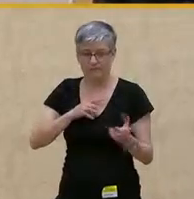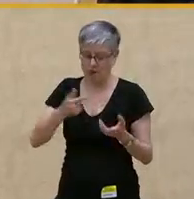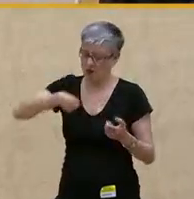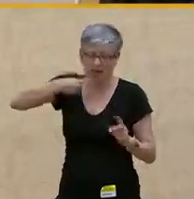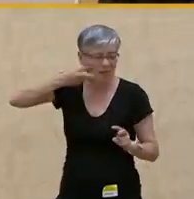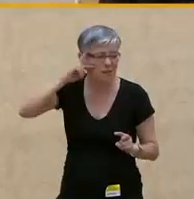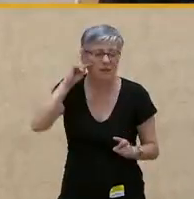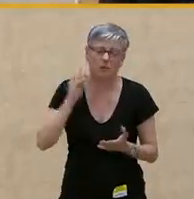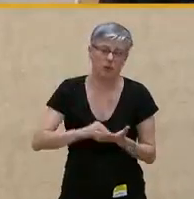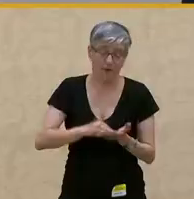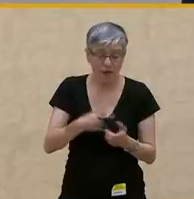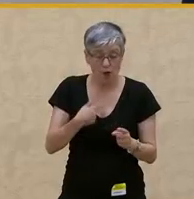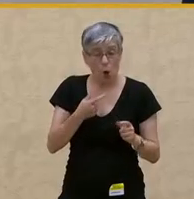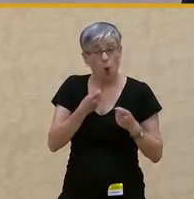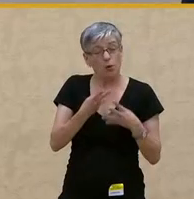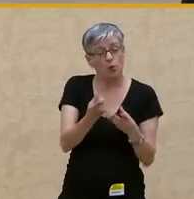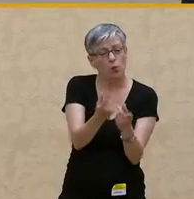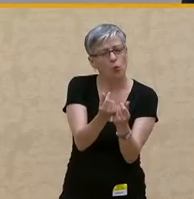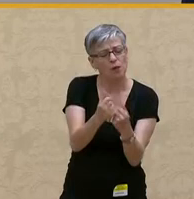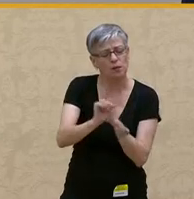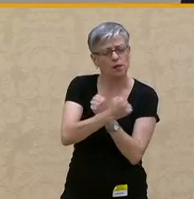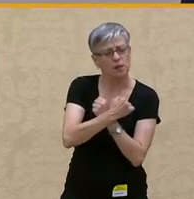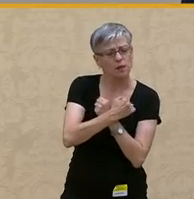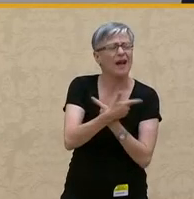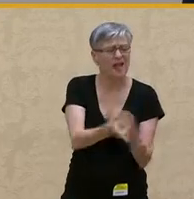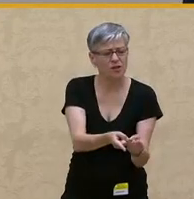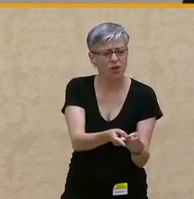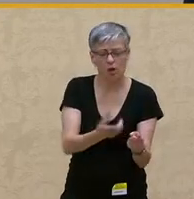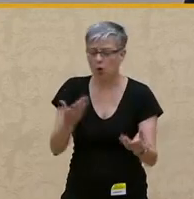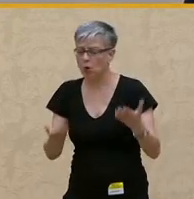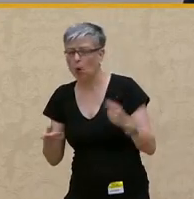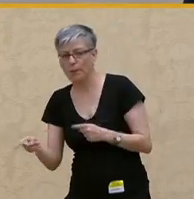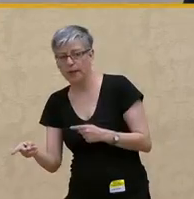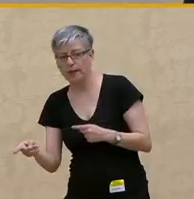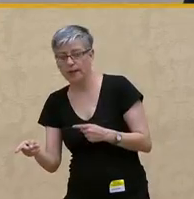¿Cuánto nos cuesta eso? La ley de dependencia. Le estamos poniendo un asistente personal. Ese